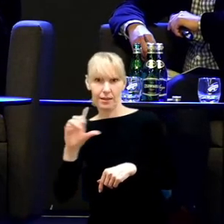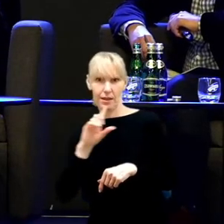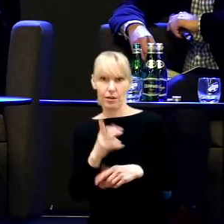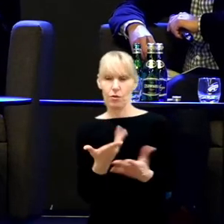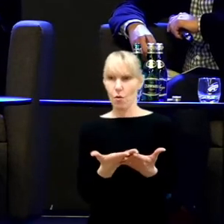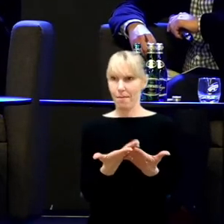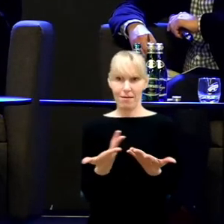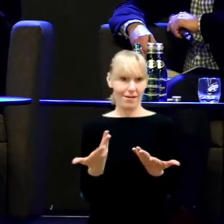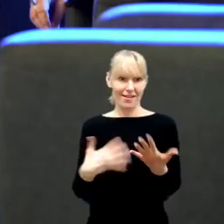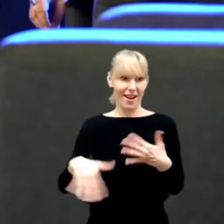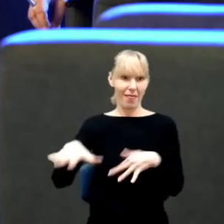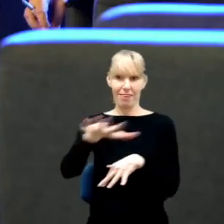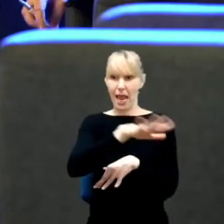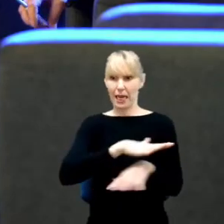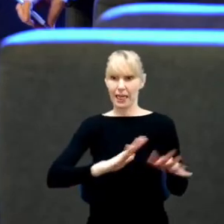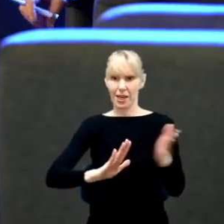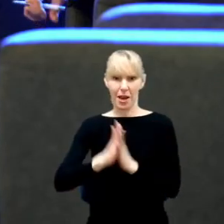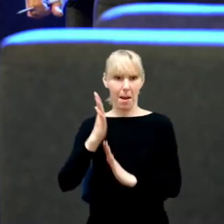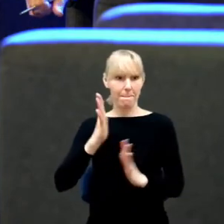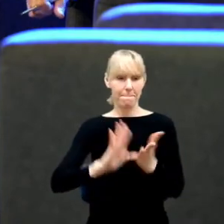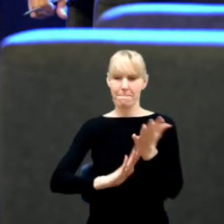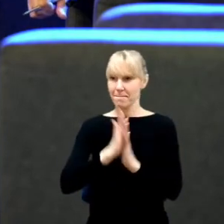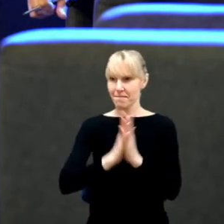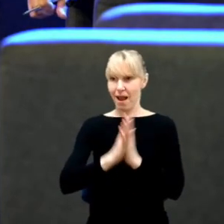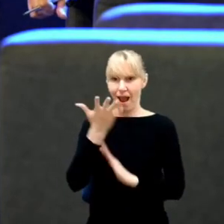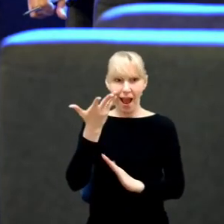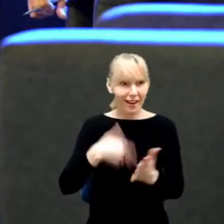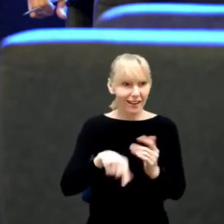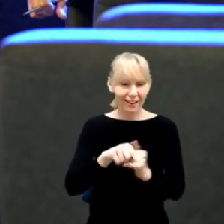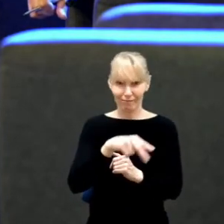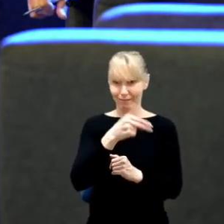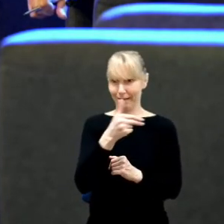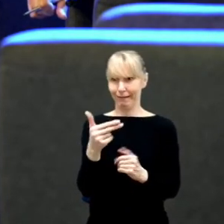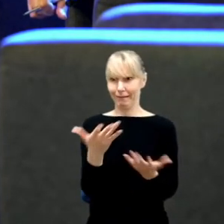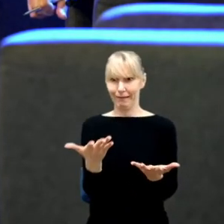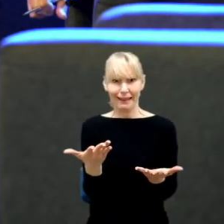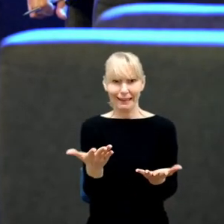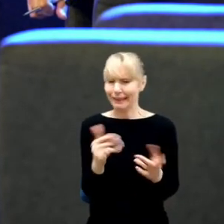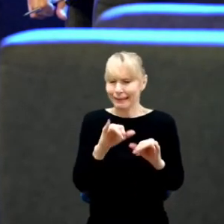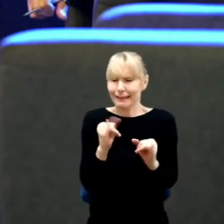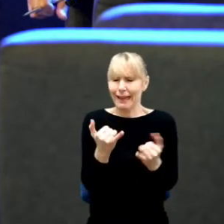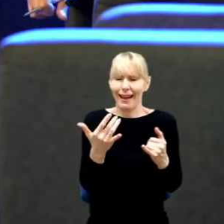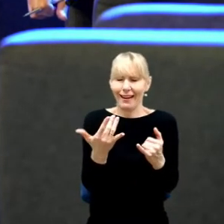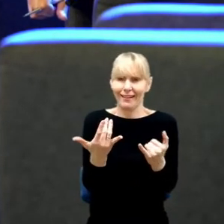i proszę Państwa, ta funkcja, która no wyniosła miasto do właśnie